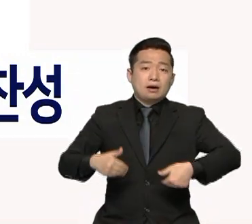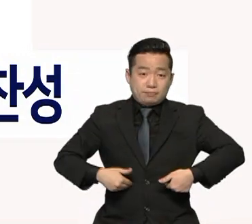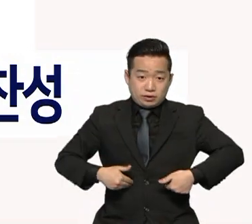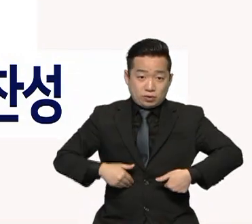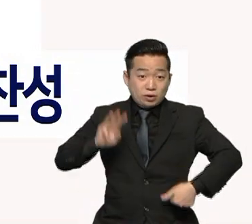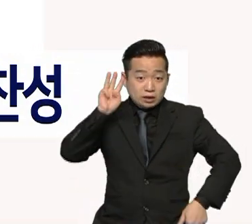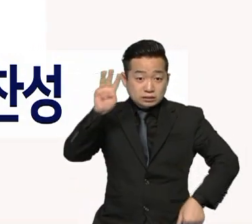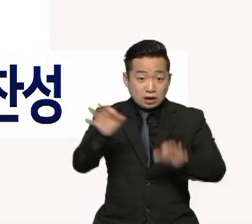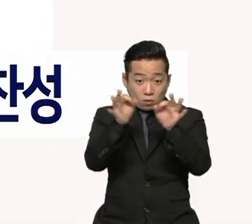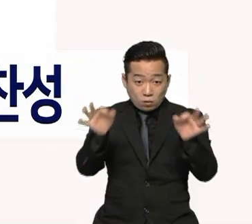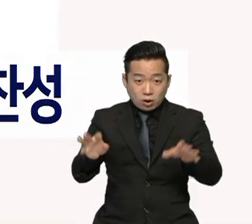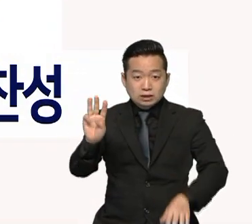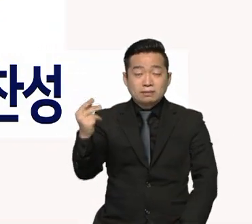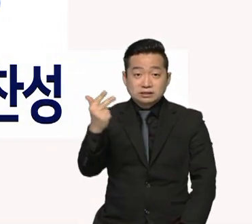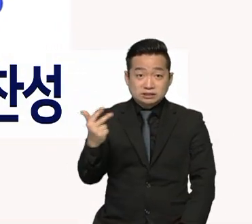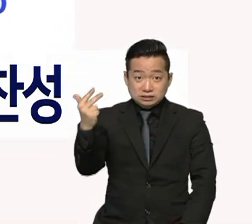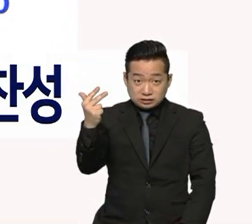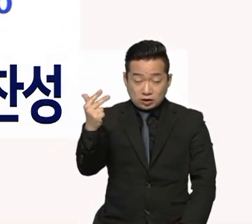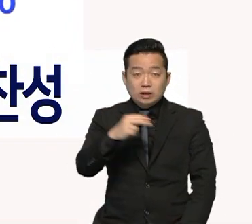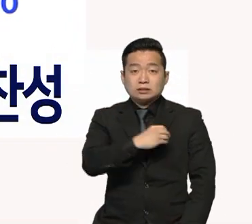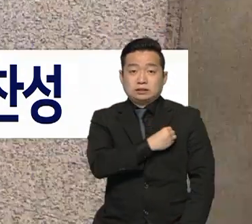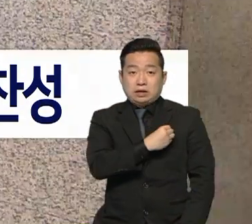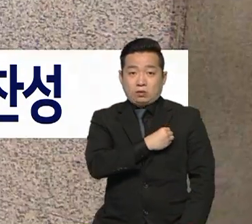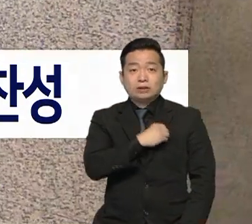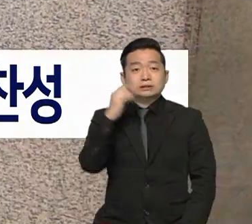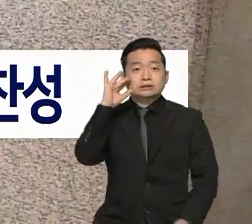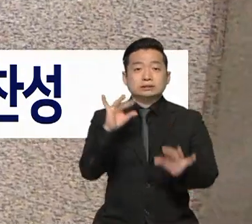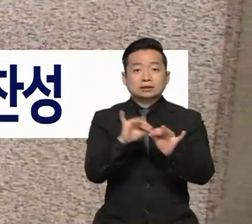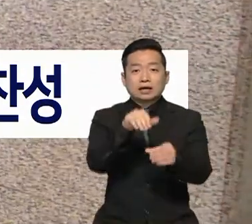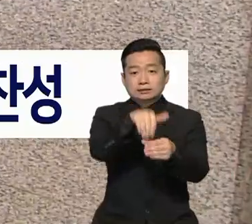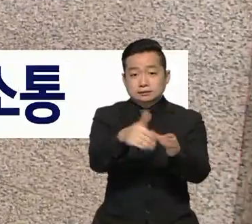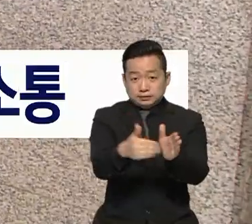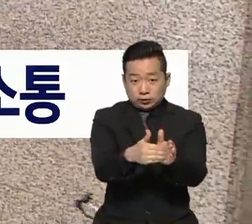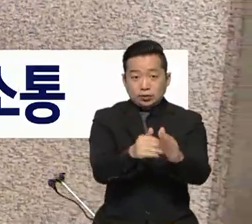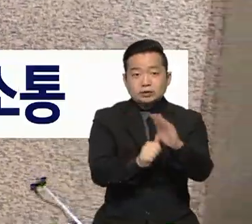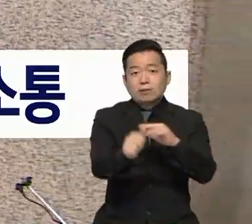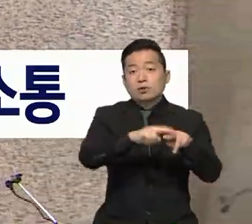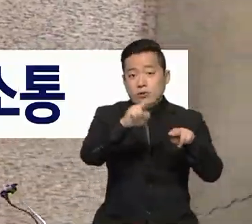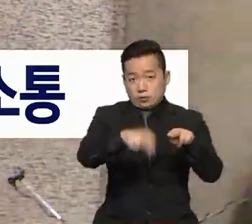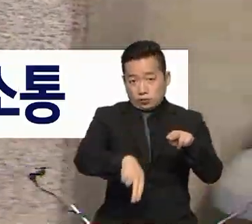동안 3만 7천 명 넘는 당원이 찬성했습니다. 대표직 사퇴 등 비명계의 결단 요구에